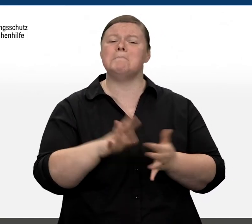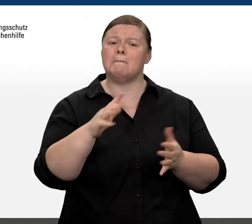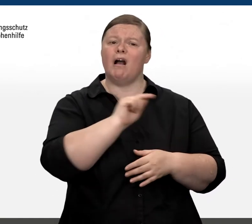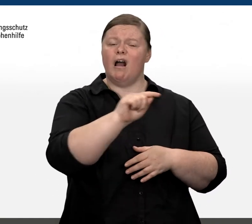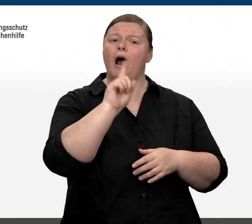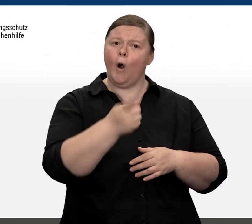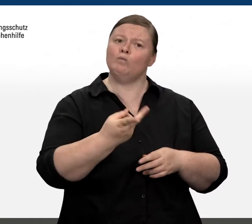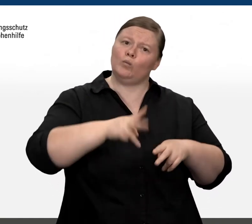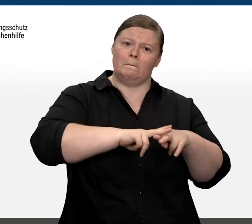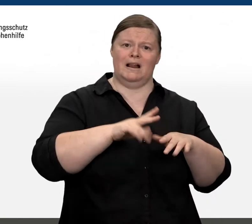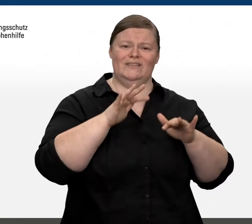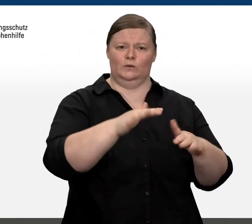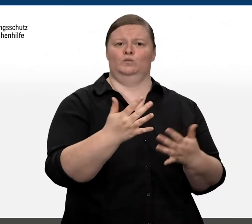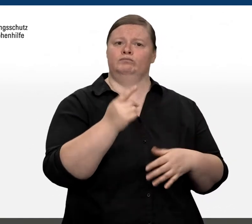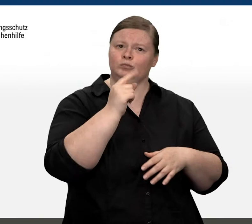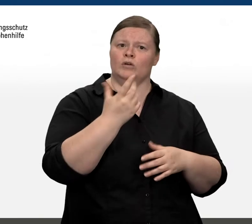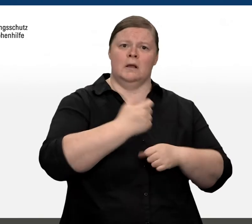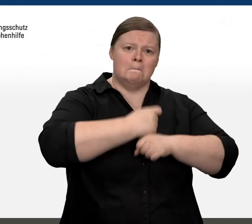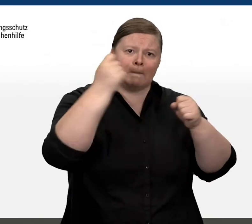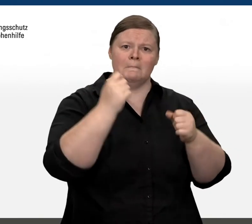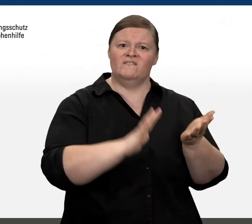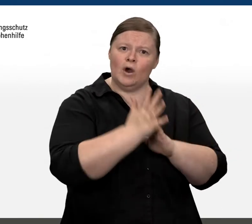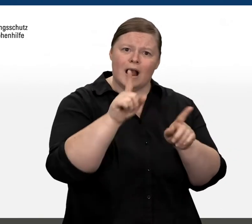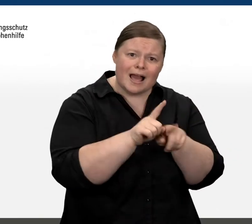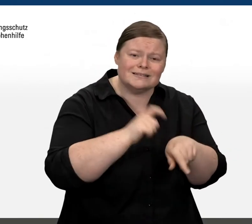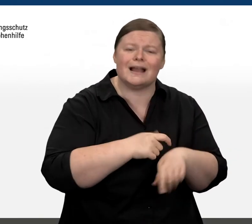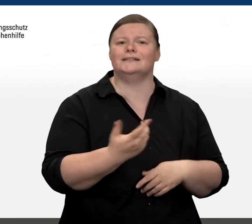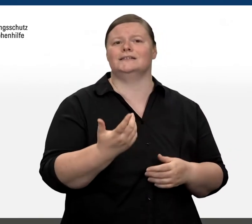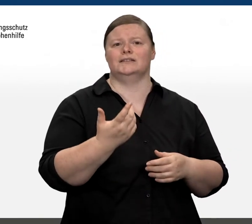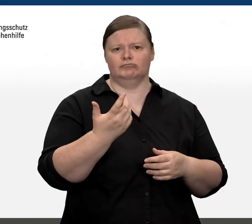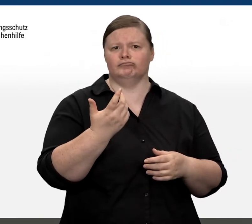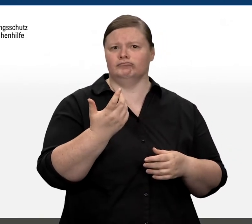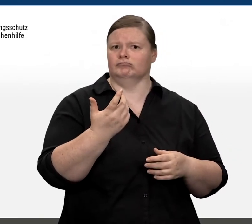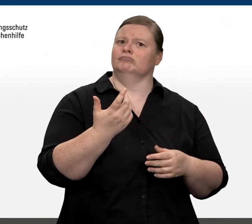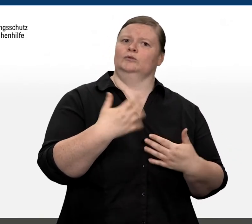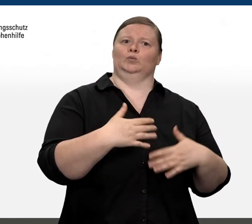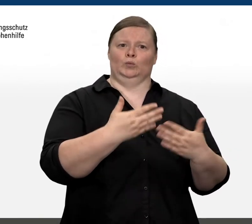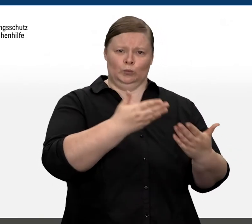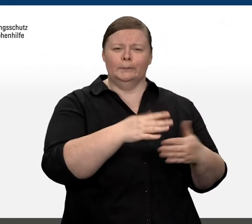Manchmal haben sie auch mehrere Wirkungen gleichzeitig.